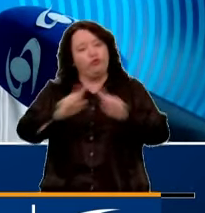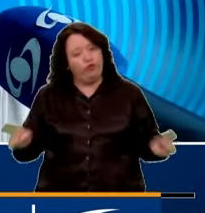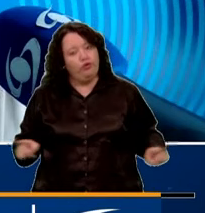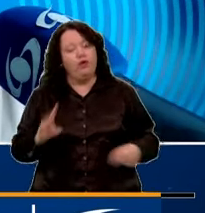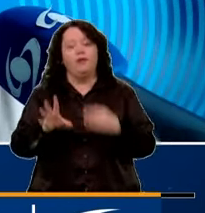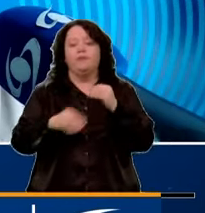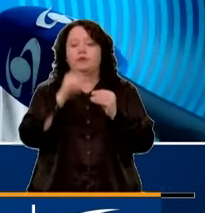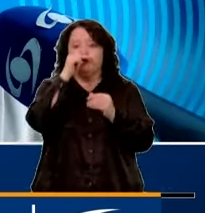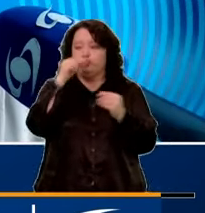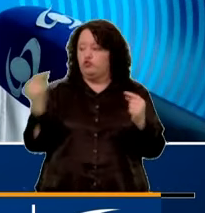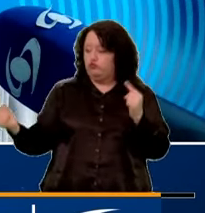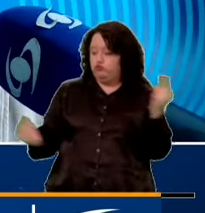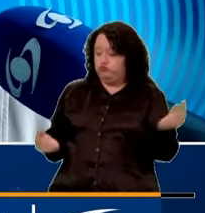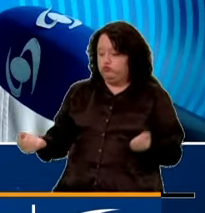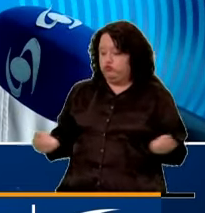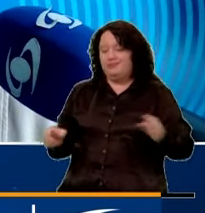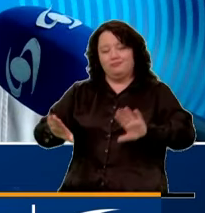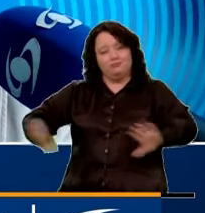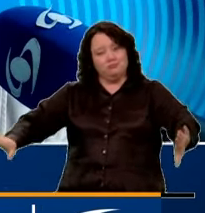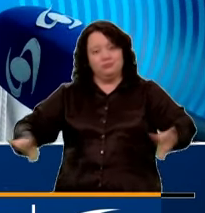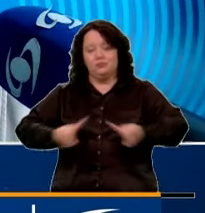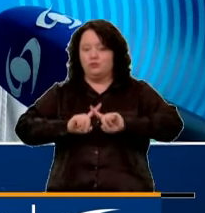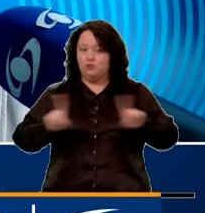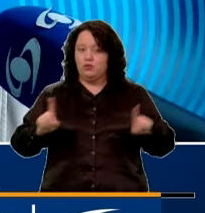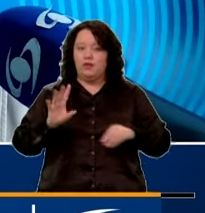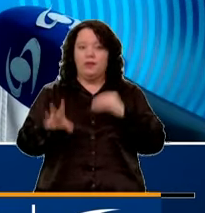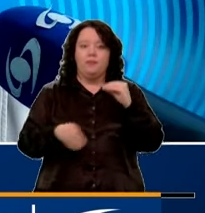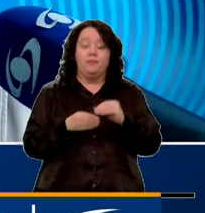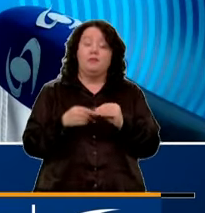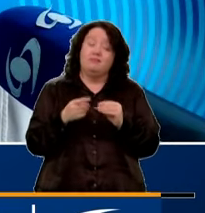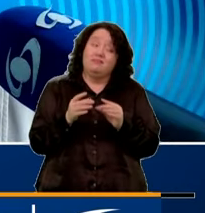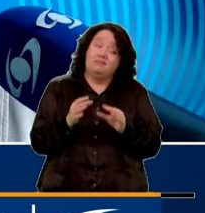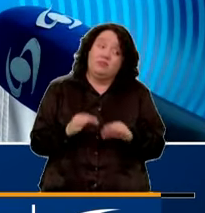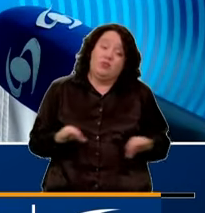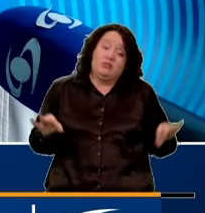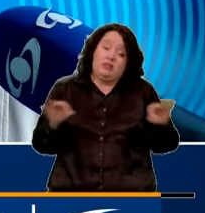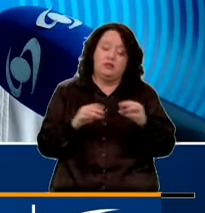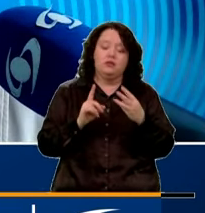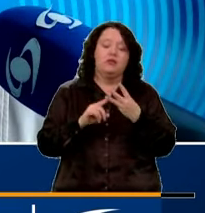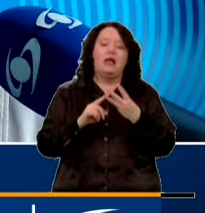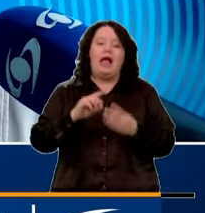compramos también la importancia de ser conscientes de que no se